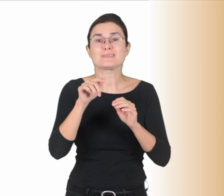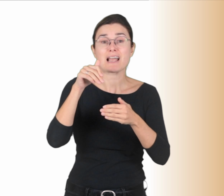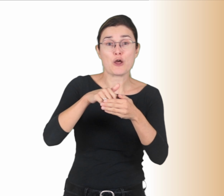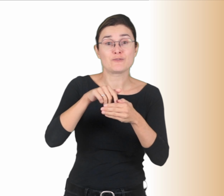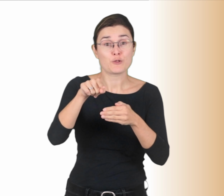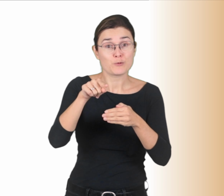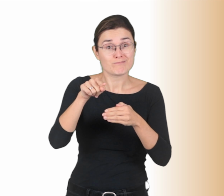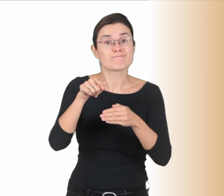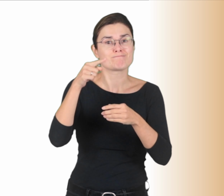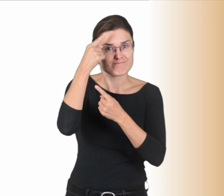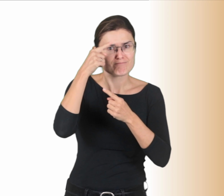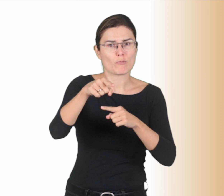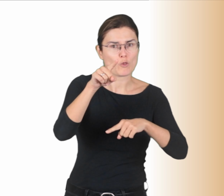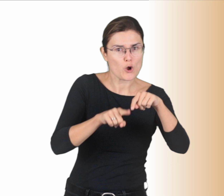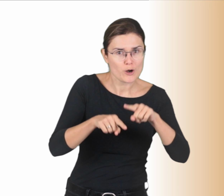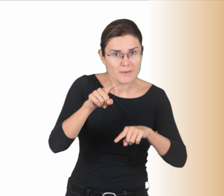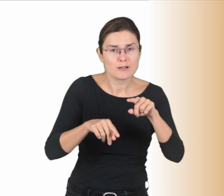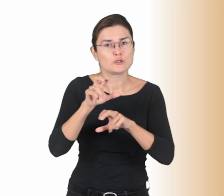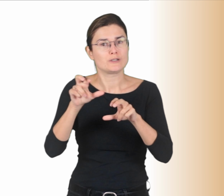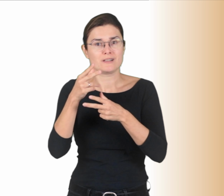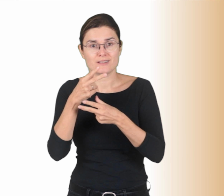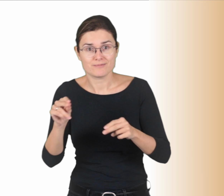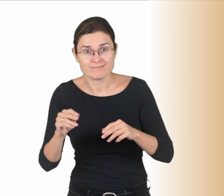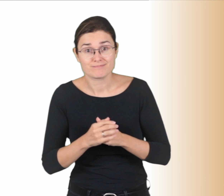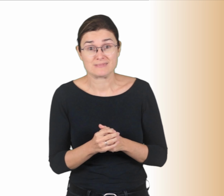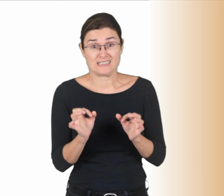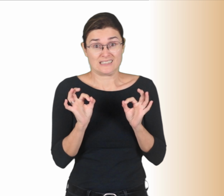które zachowanie uznaje za normę.